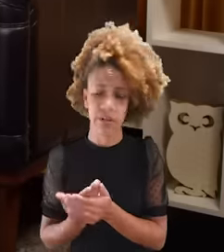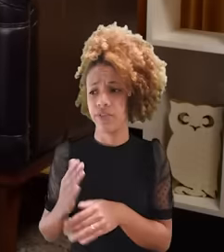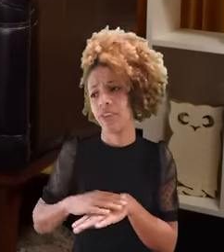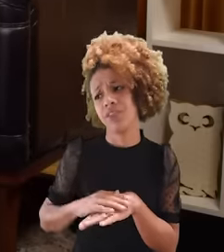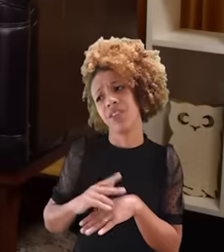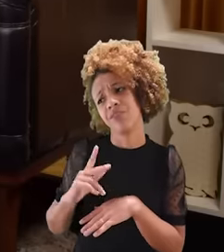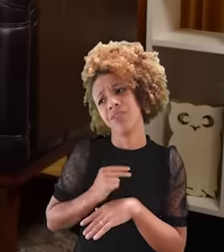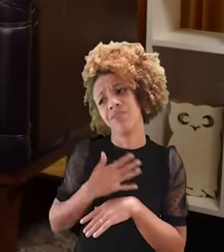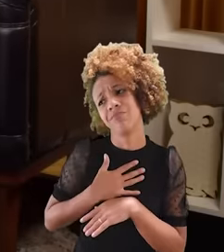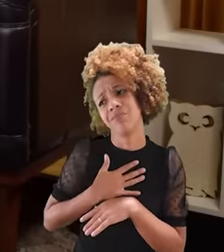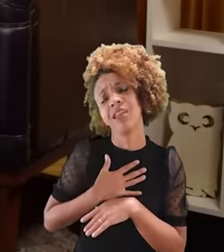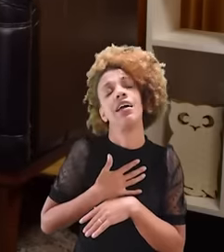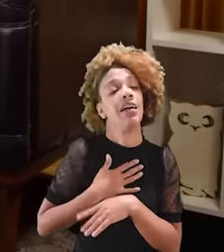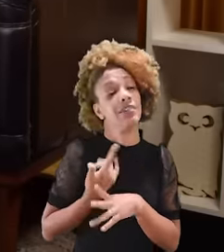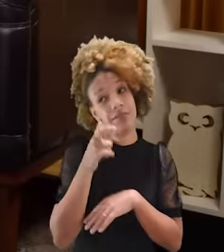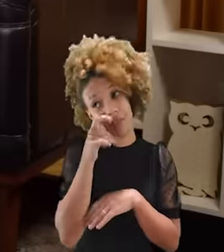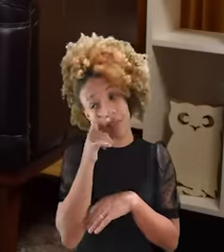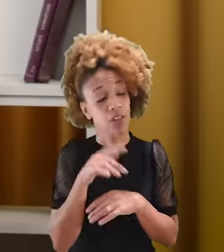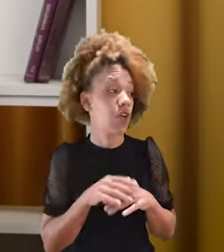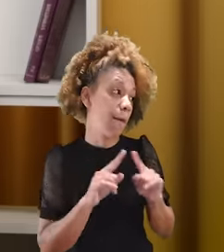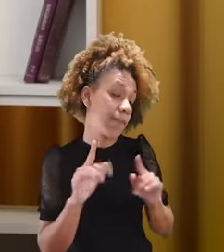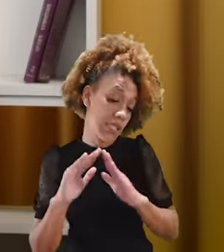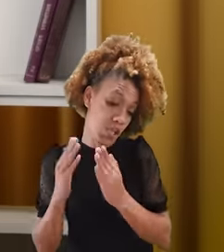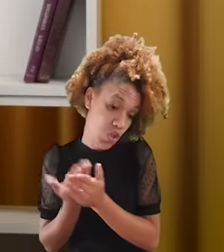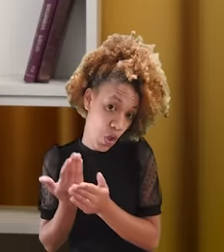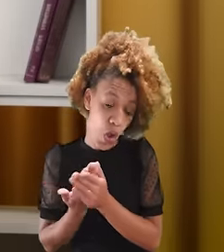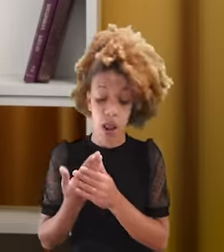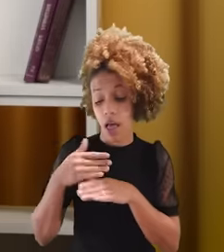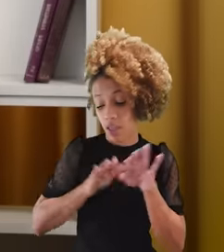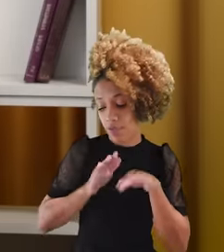oposto do que eu tô falando Mas é interessante a escola às vezes pô tem escola que não tem nem